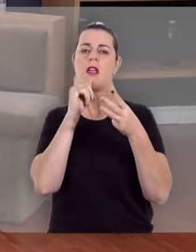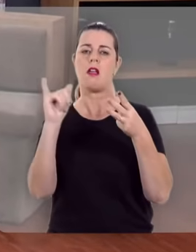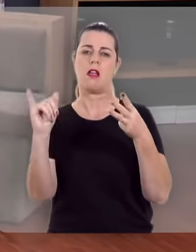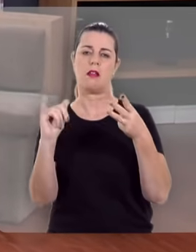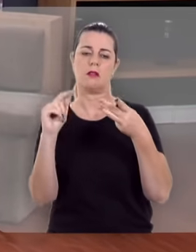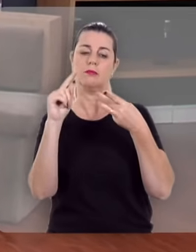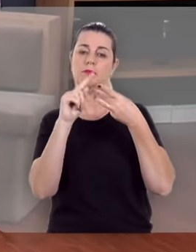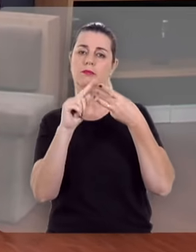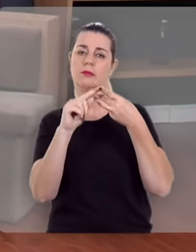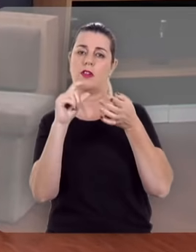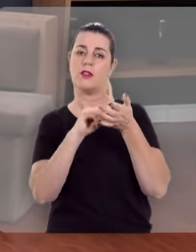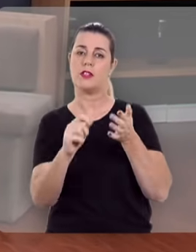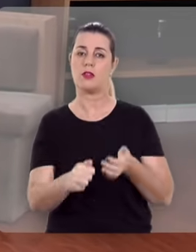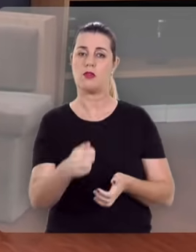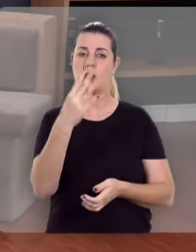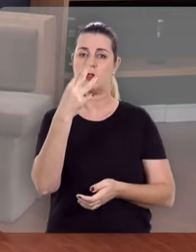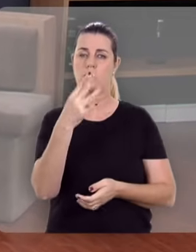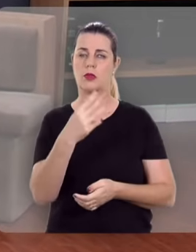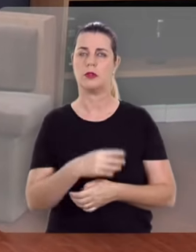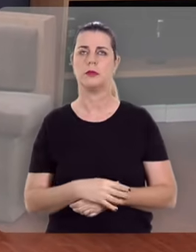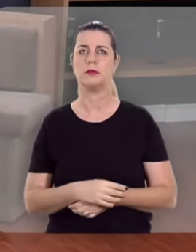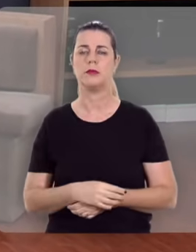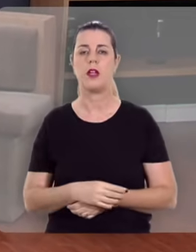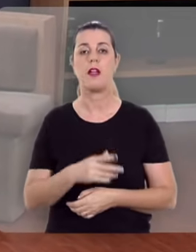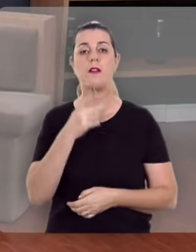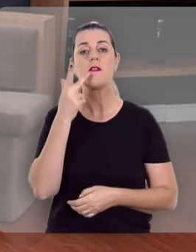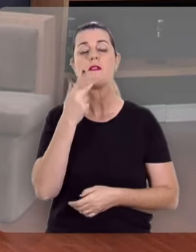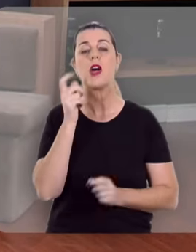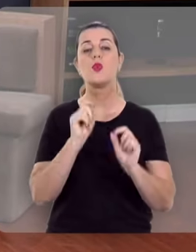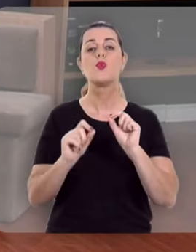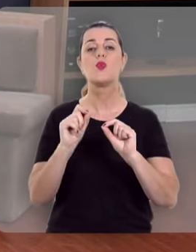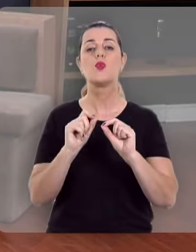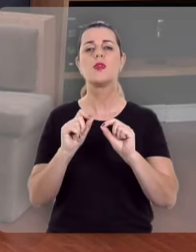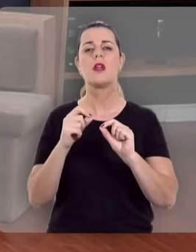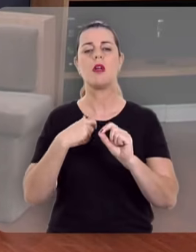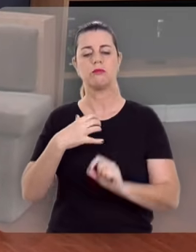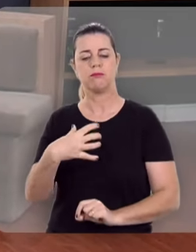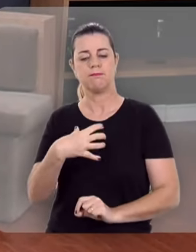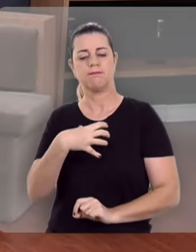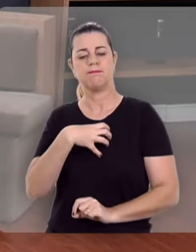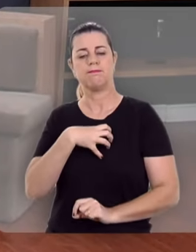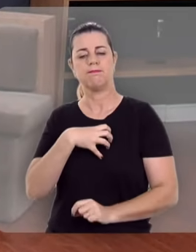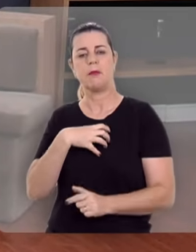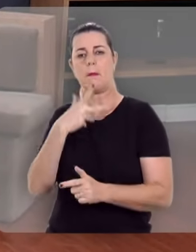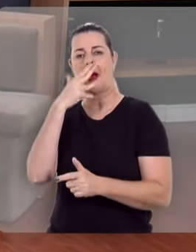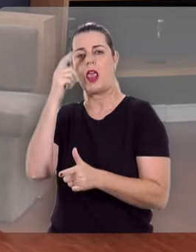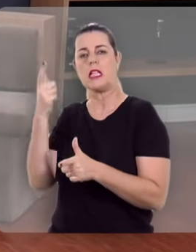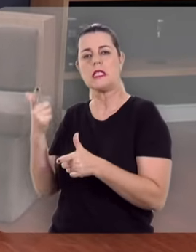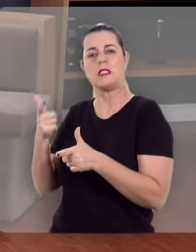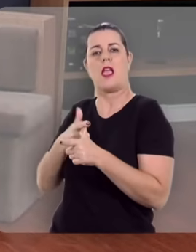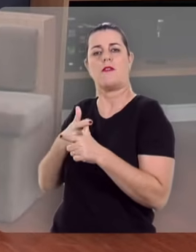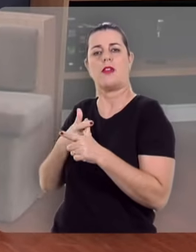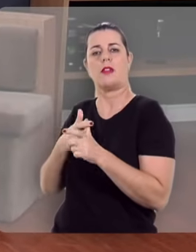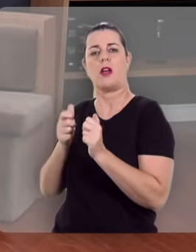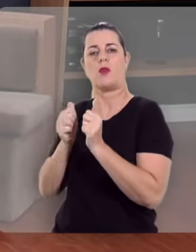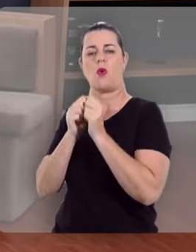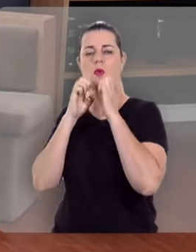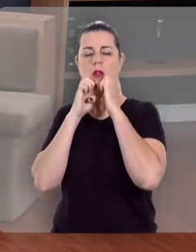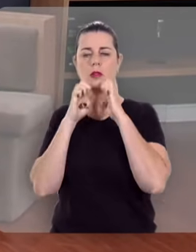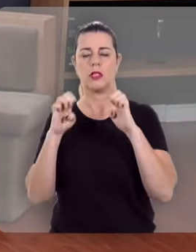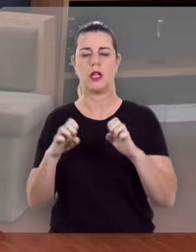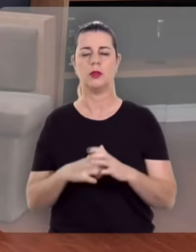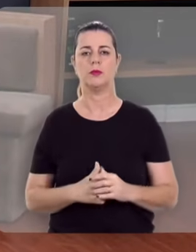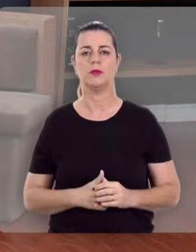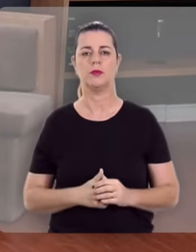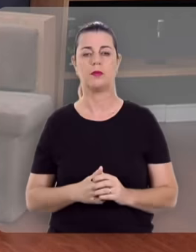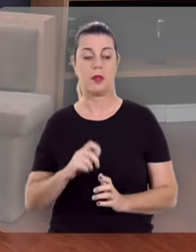primeira delas no verso 14 quando ele disse que ele se sente devedor do Evangelho São Paulo era